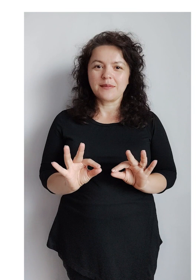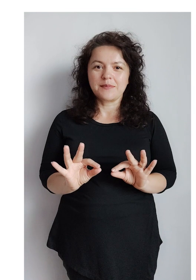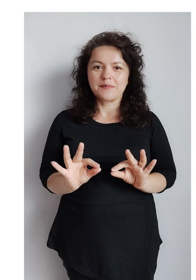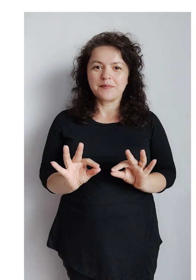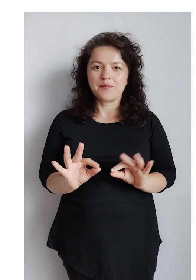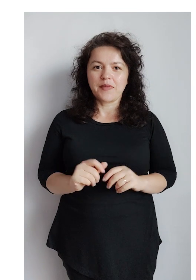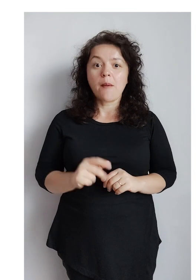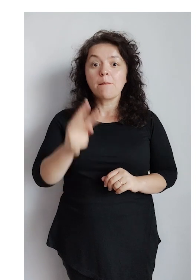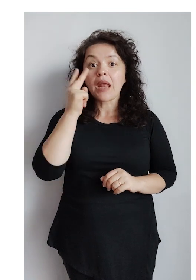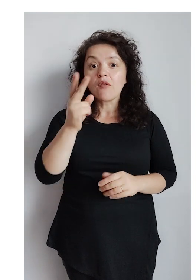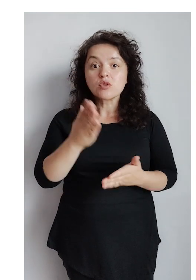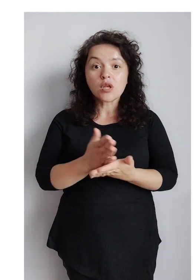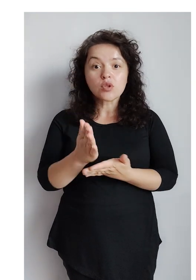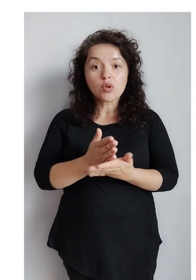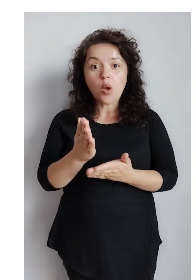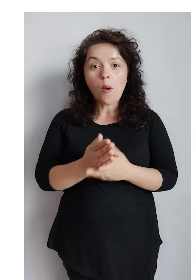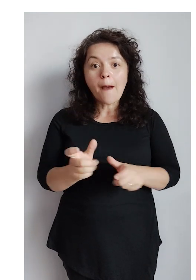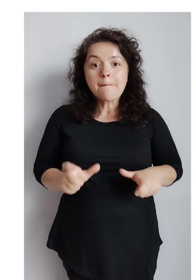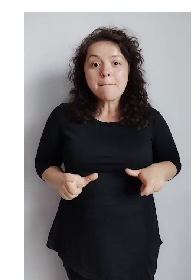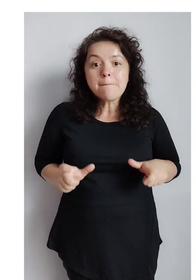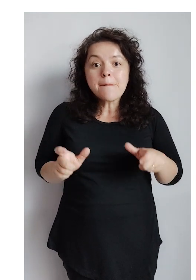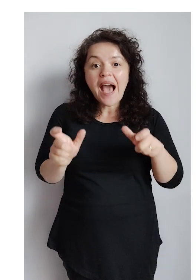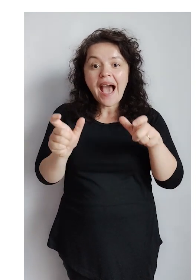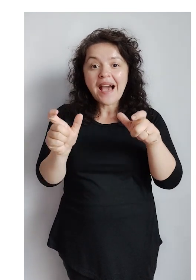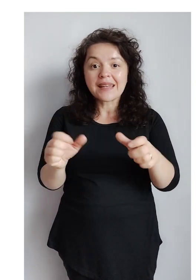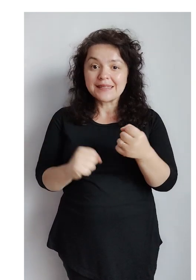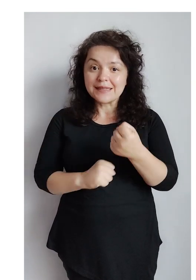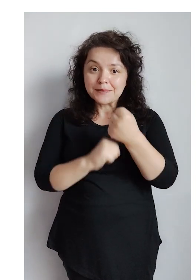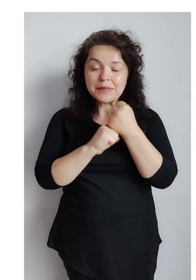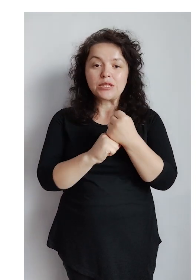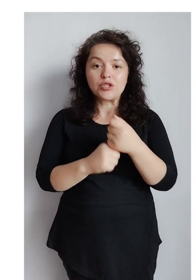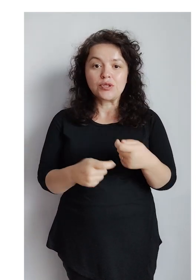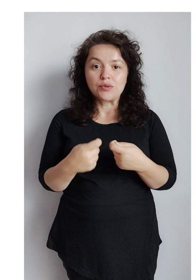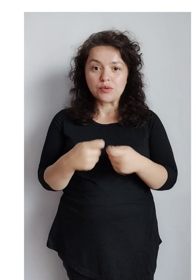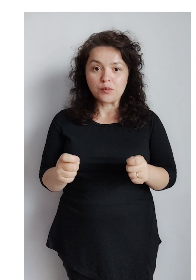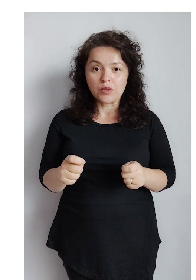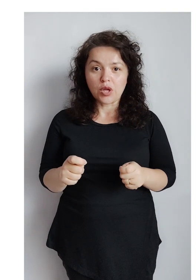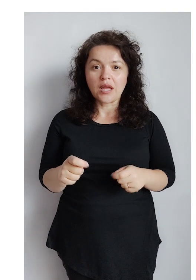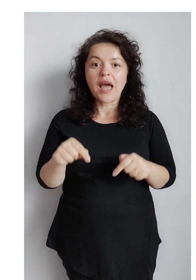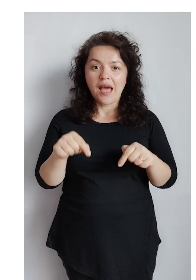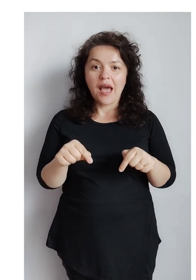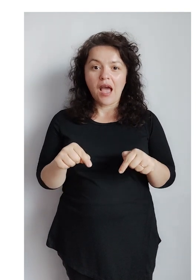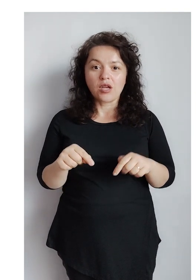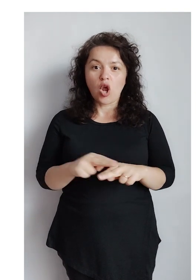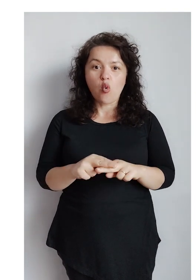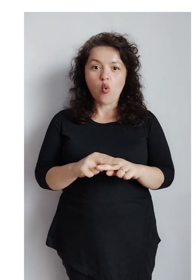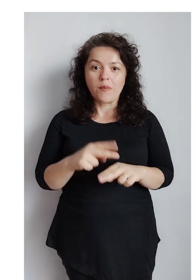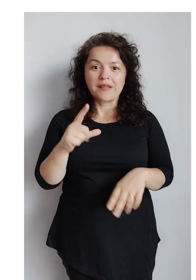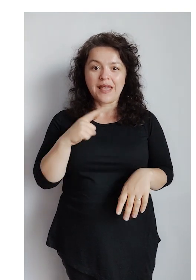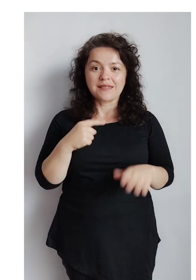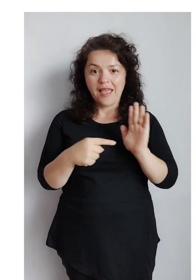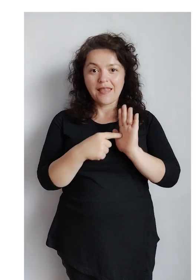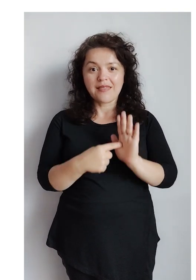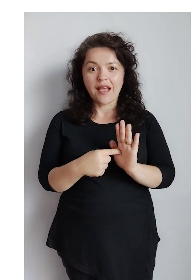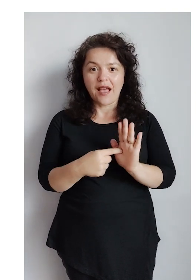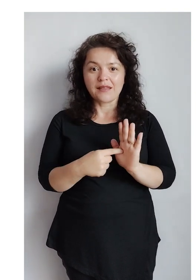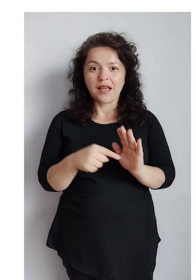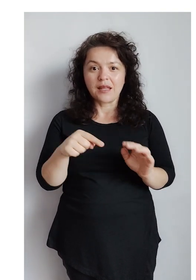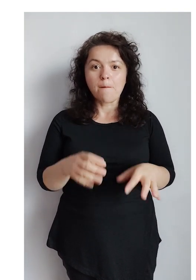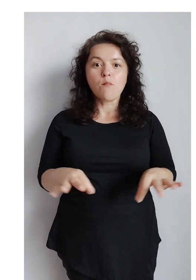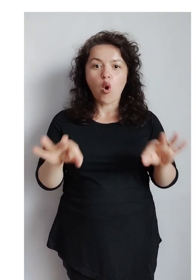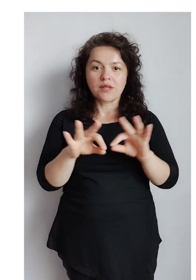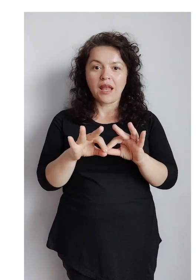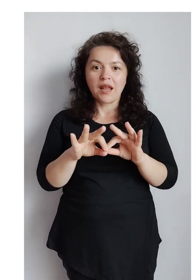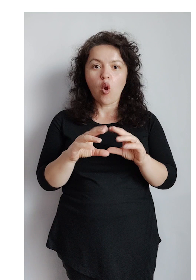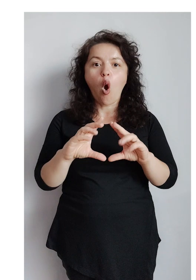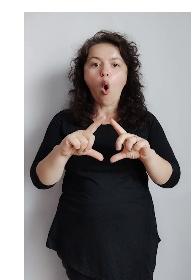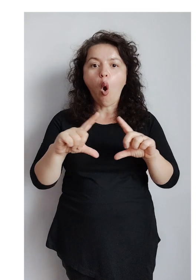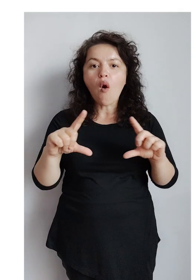Prevăzute întotdeauna cu bare de sprijin pentru siguranța tuturor, așa cum este indicat în modelul oval roșu